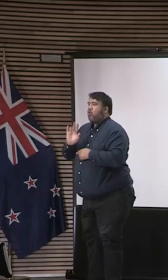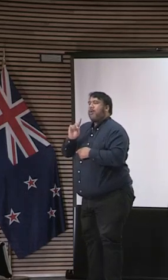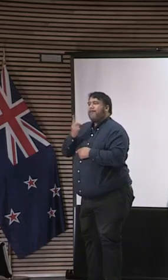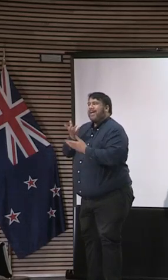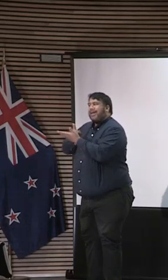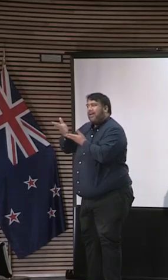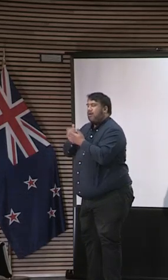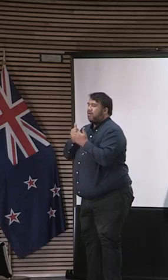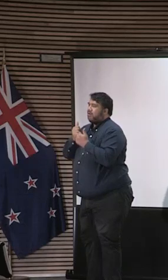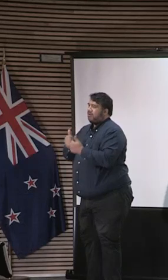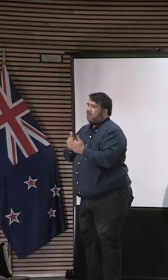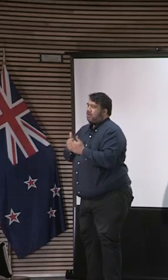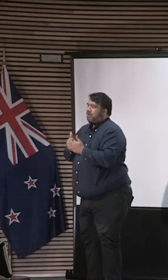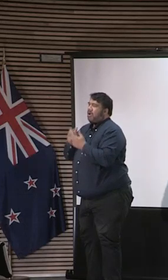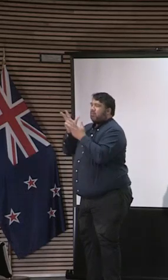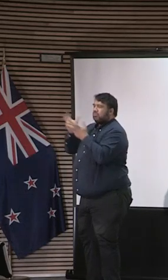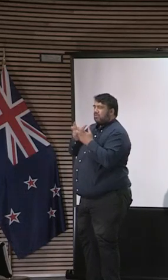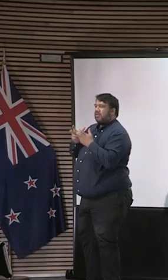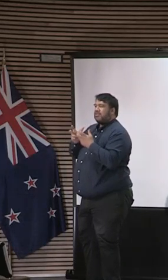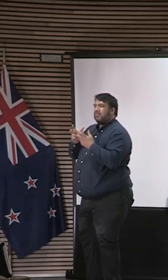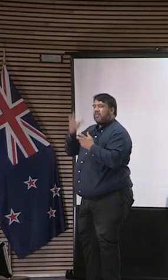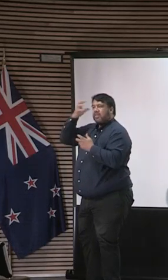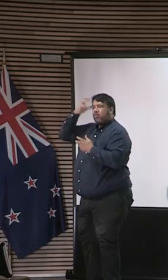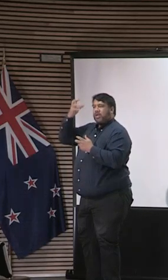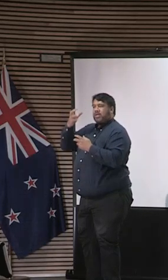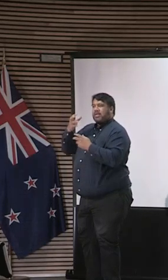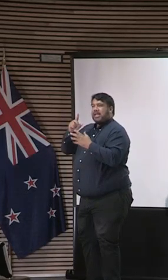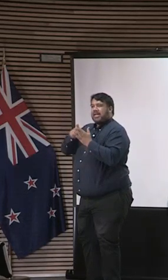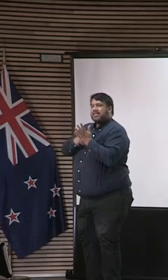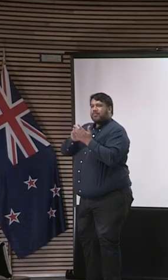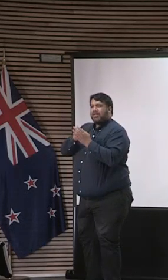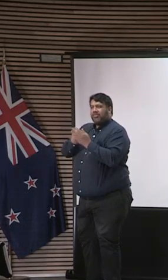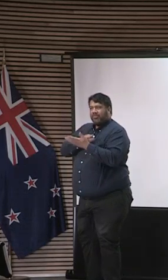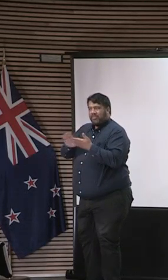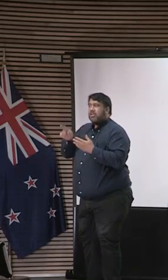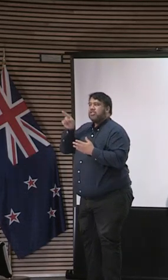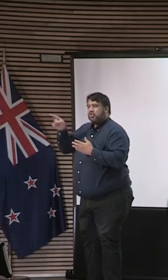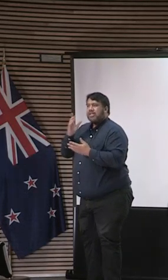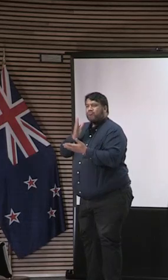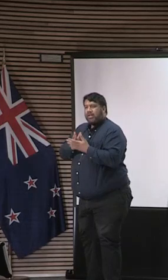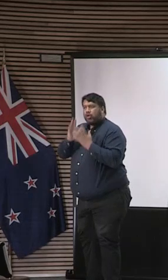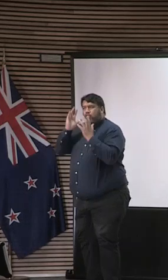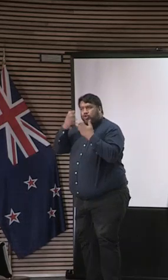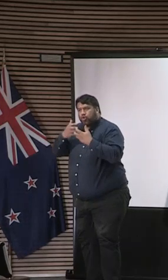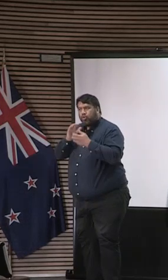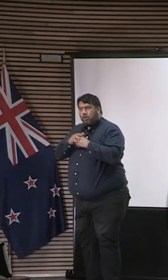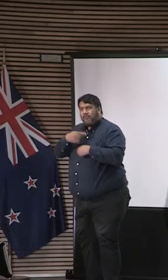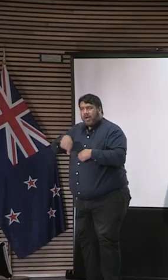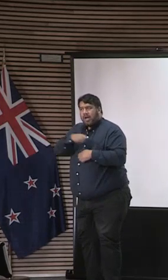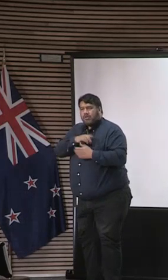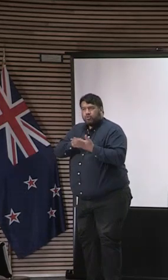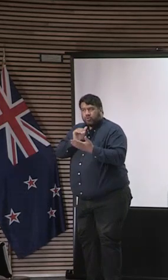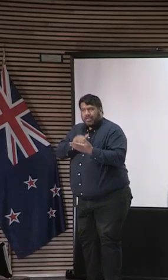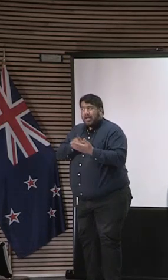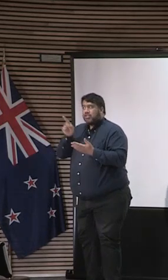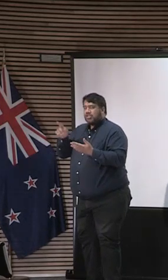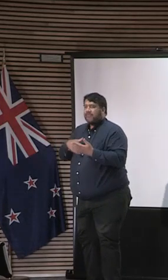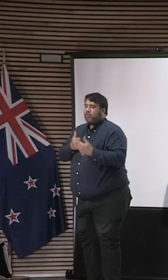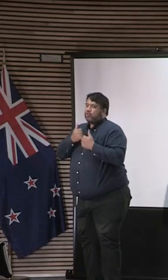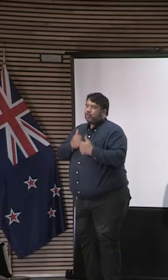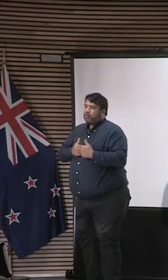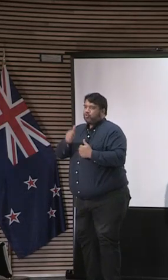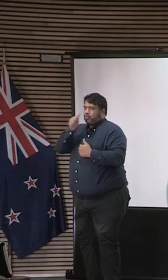te whakarongo ki te mahi a Niu